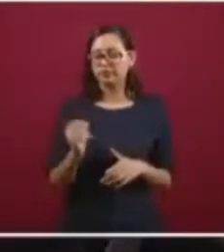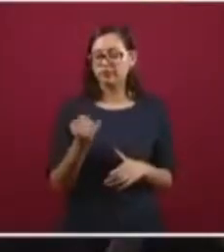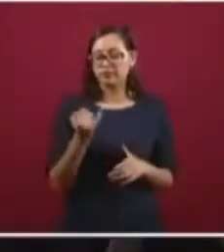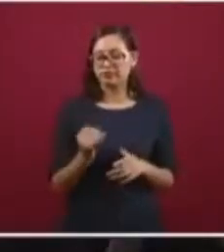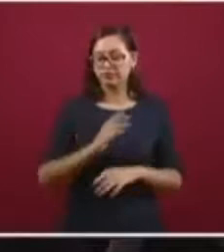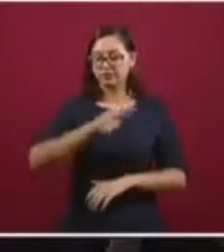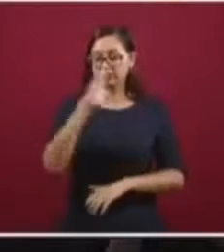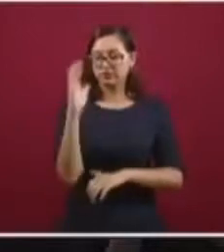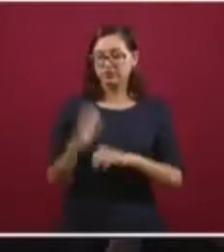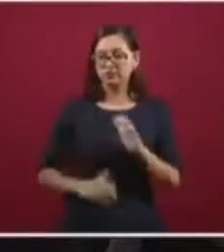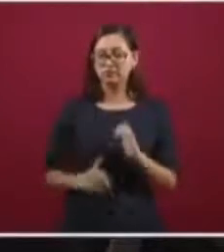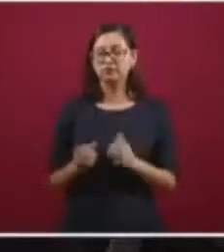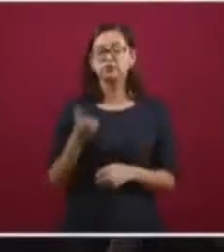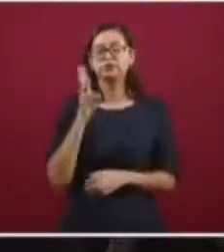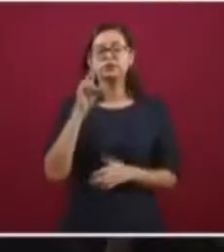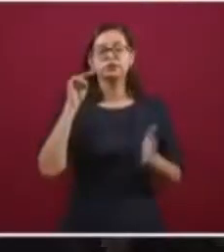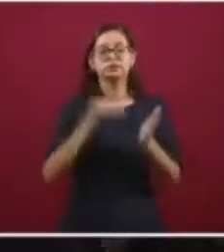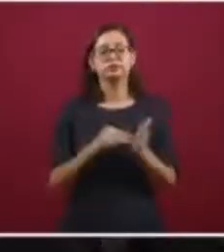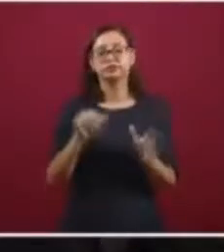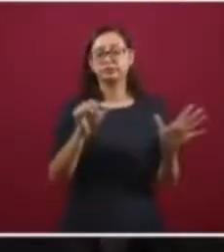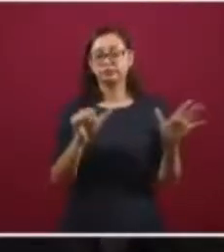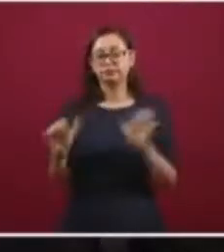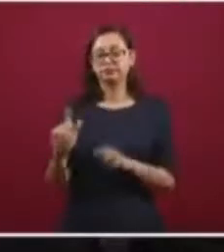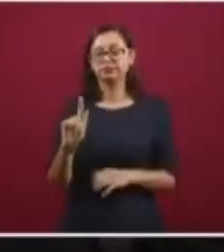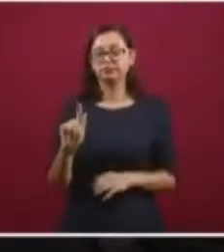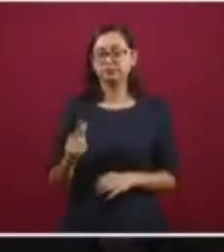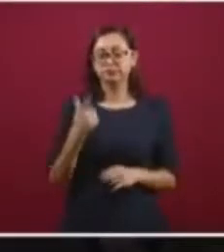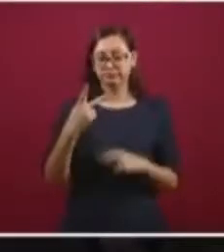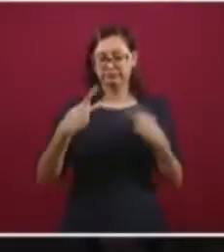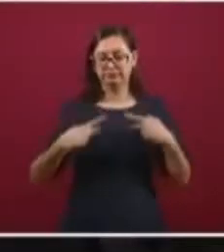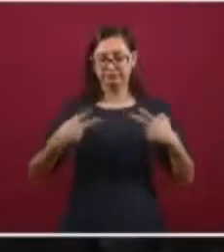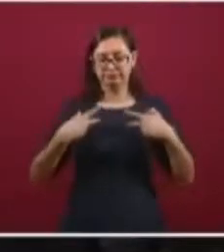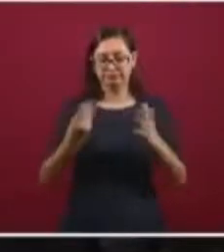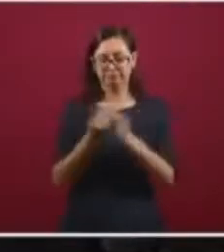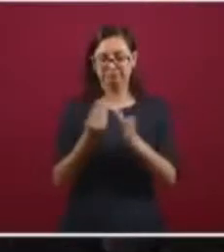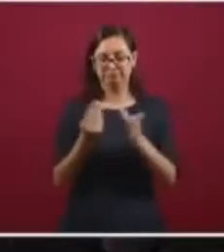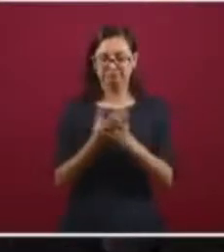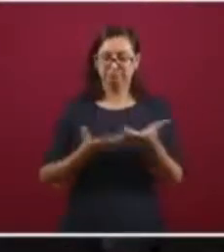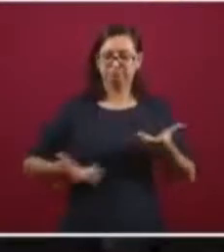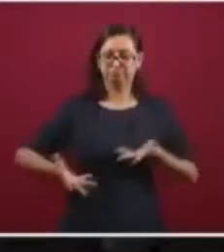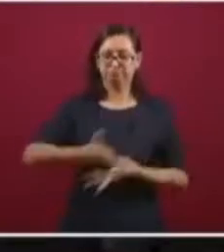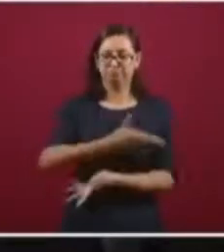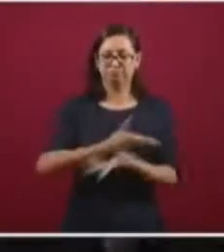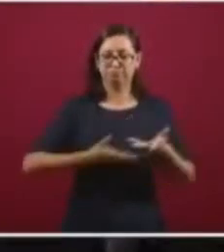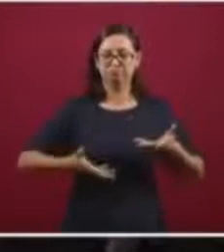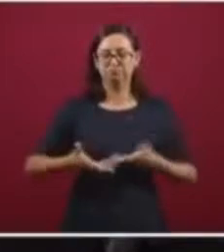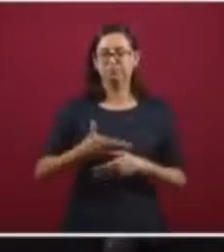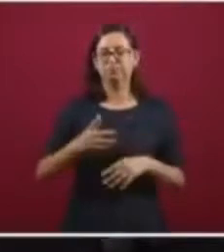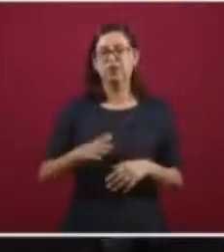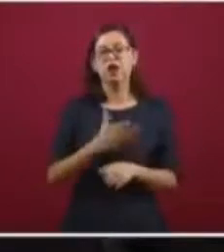un efectivo de tres mil 677 elementos; este curso, en este caso el segundo escalón, termina